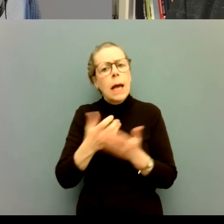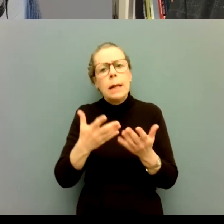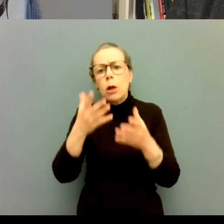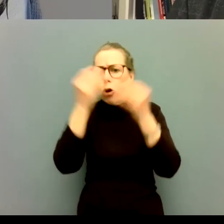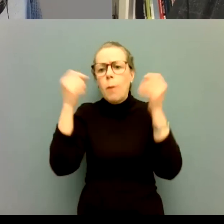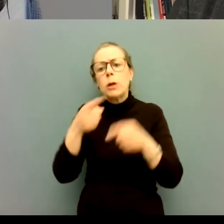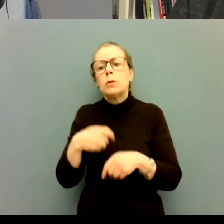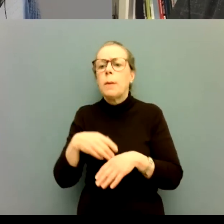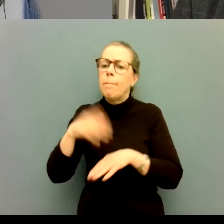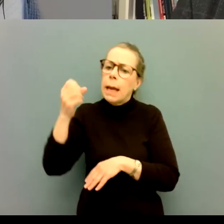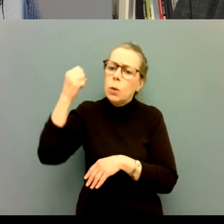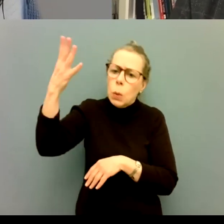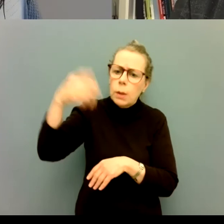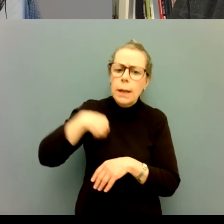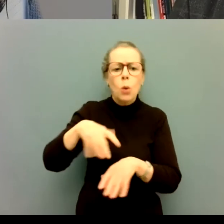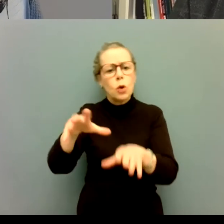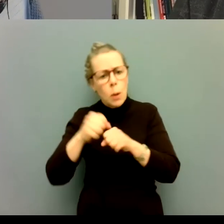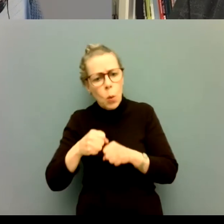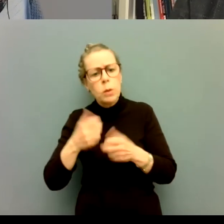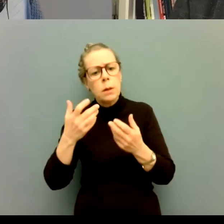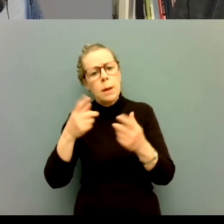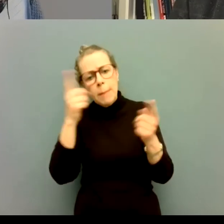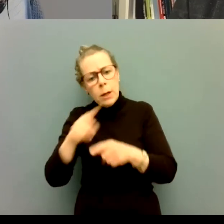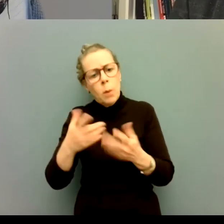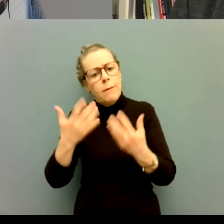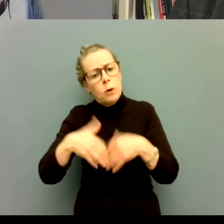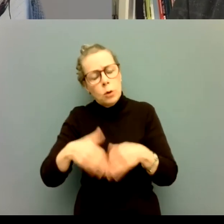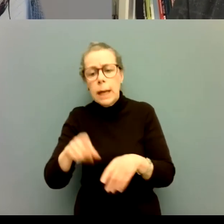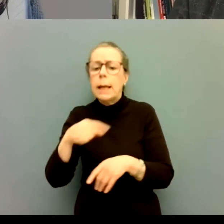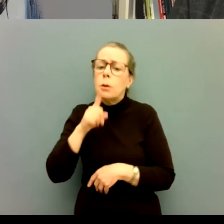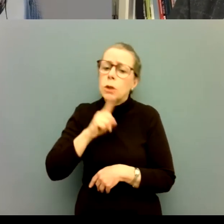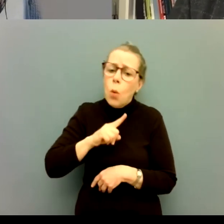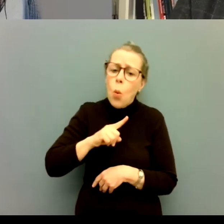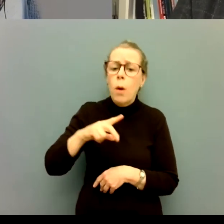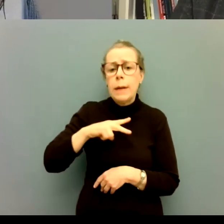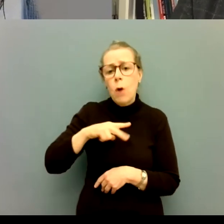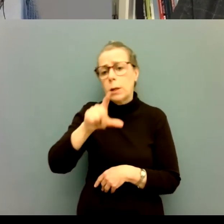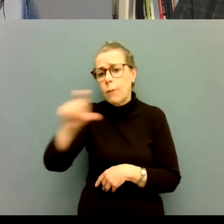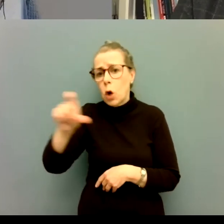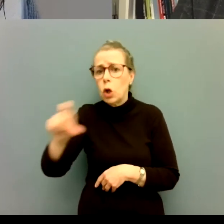De som är duktigast på att ta emot personer med- funktionsnedsättning är de små, privata företagen.